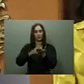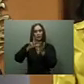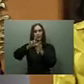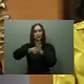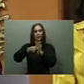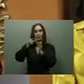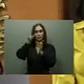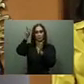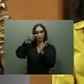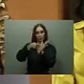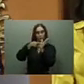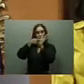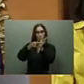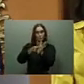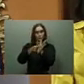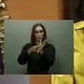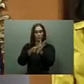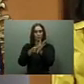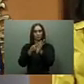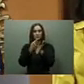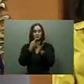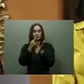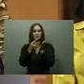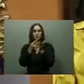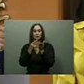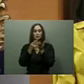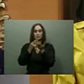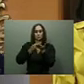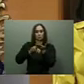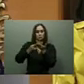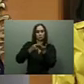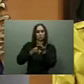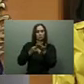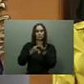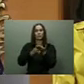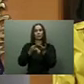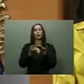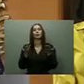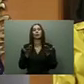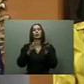discurso de rendición de cuentas del presidente Luis Abinader, del pasado 27 de febrero del